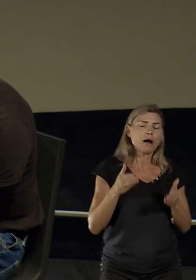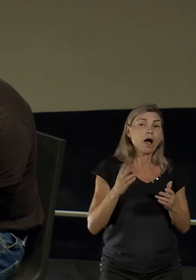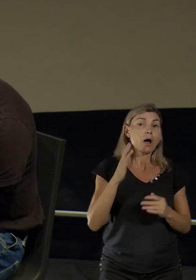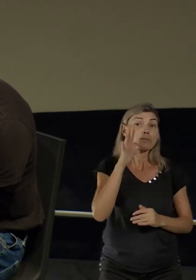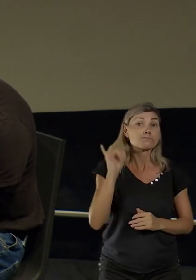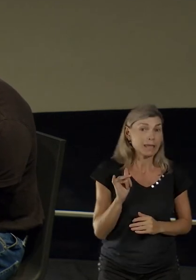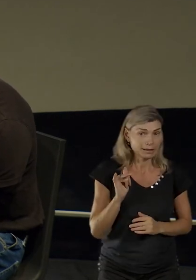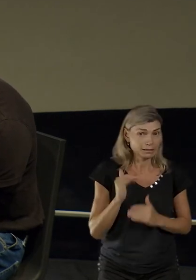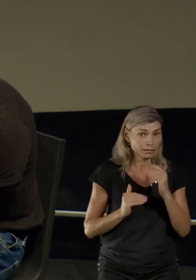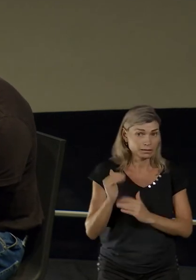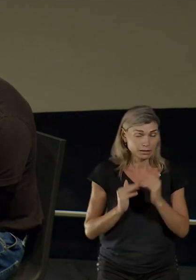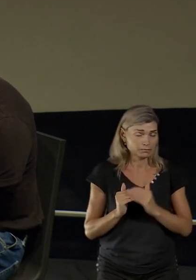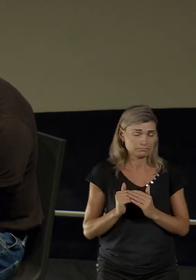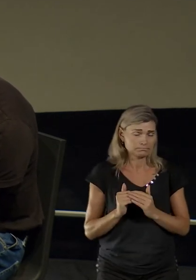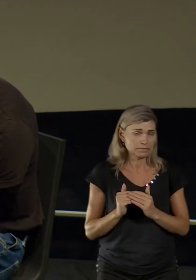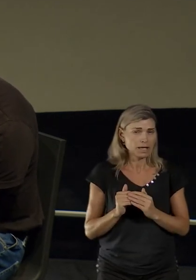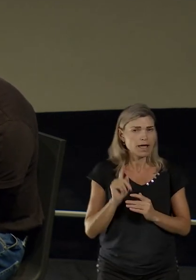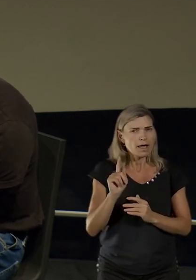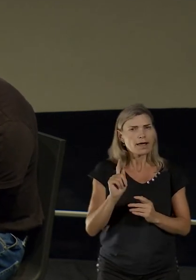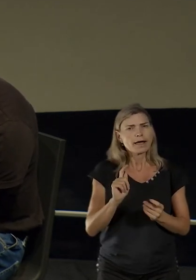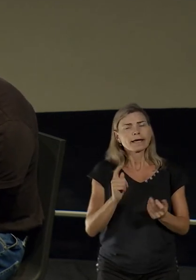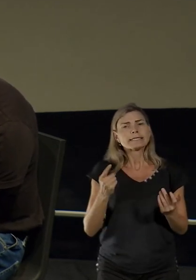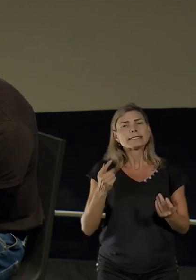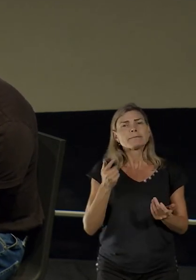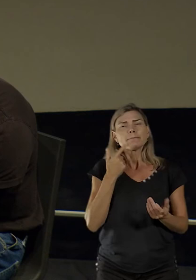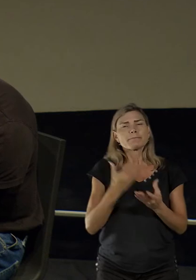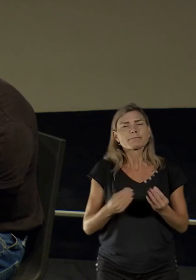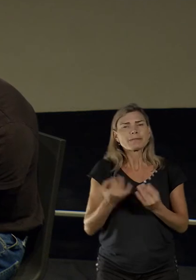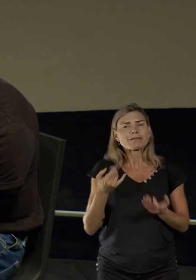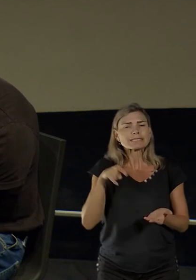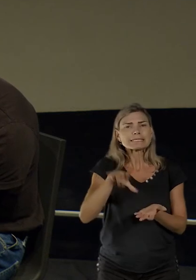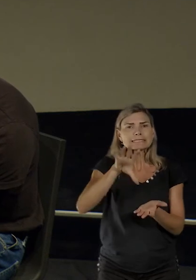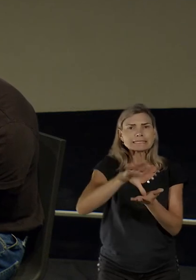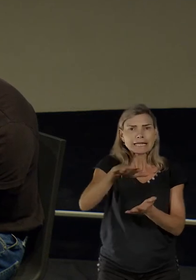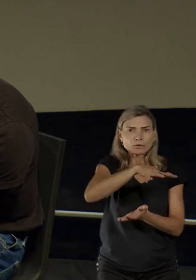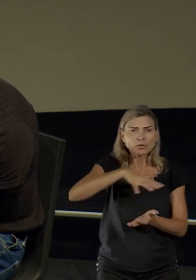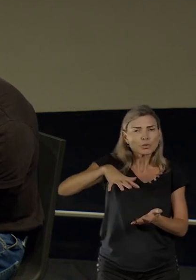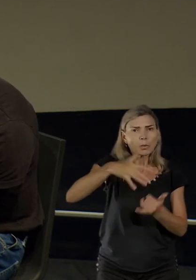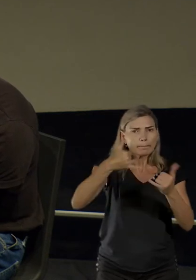Ale o tom, že právě vznikne nějaké centrum, které má nějakou energii.